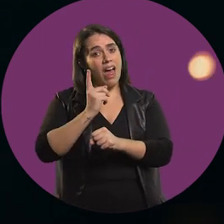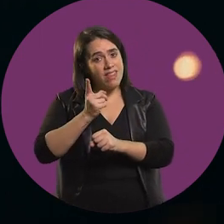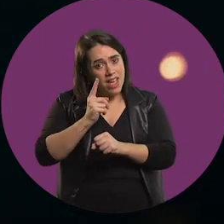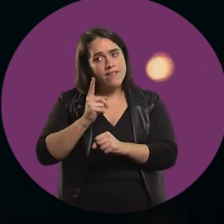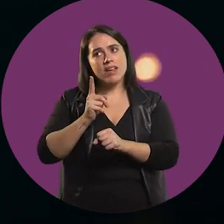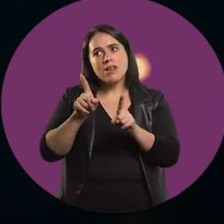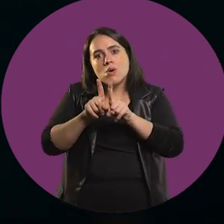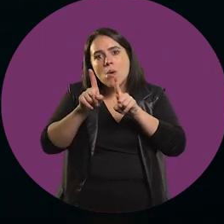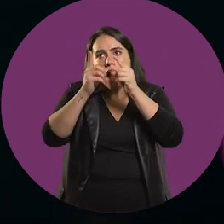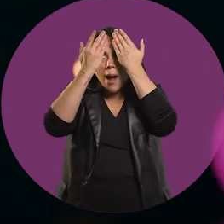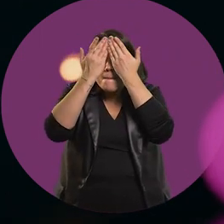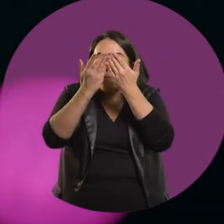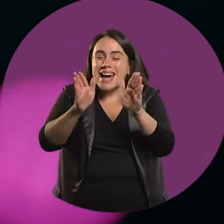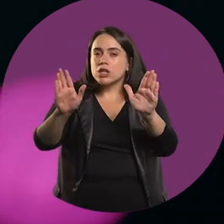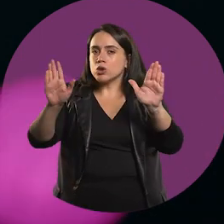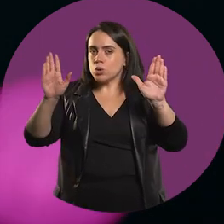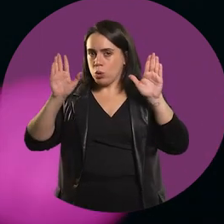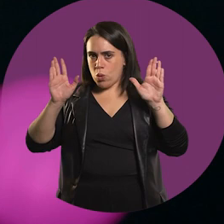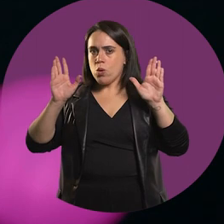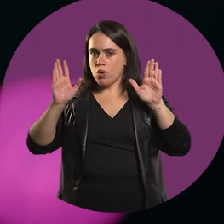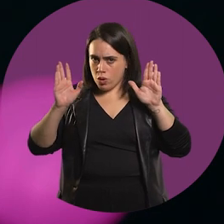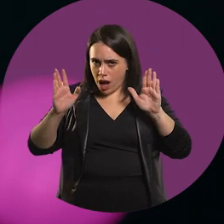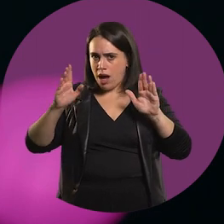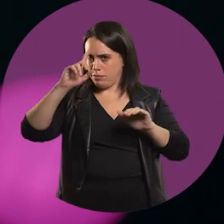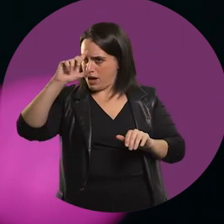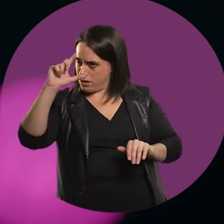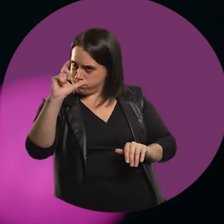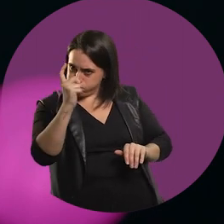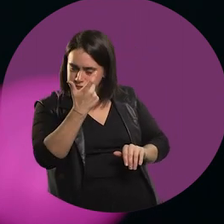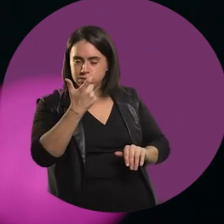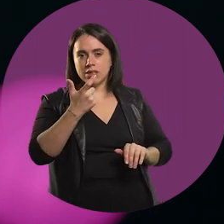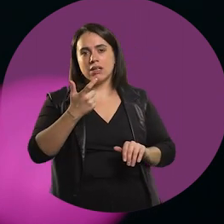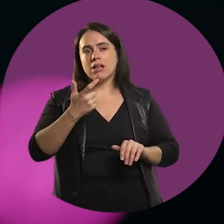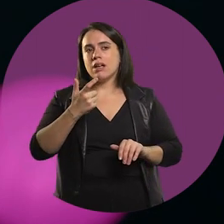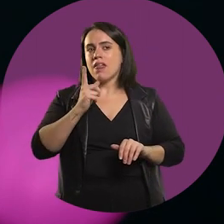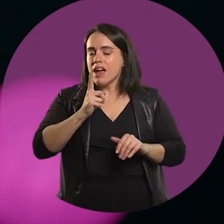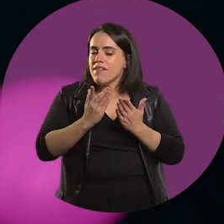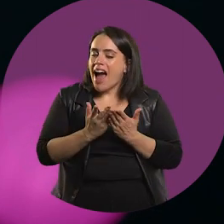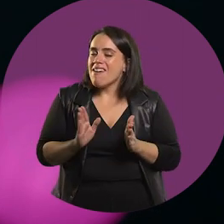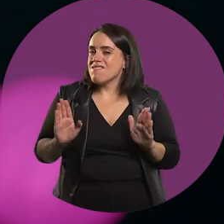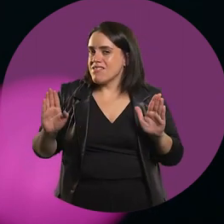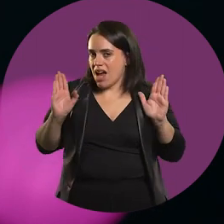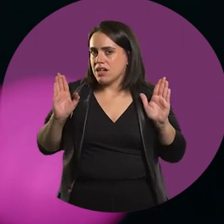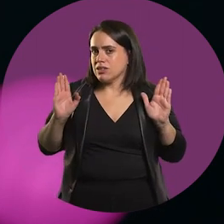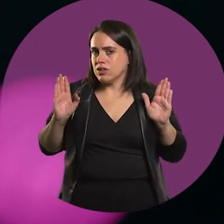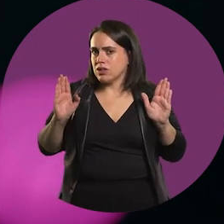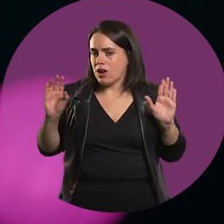de mucha apertura, de cambiar mucho la cabeza, de estar dispuesto a